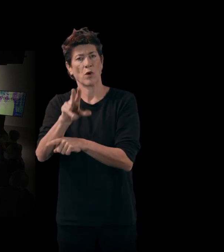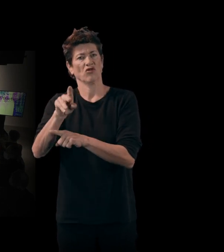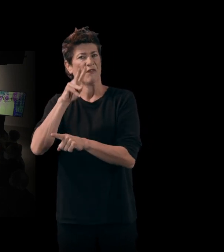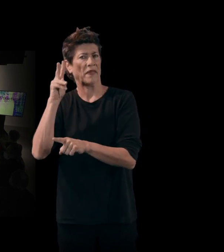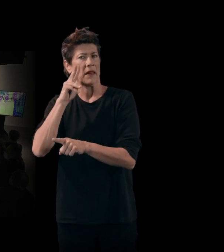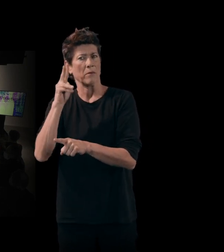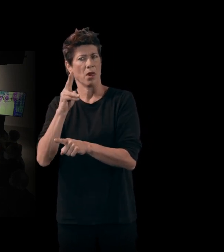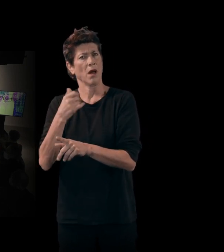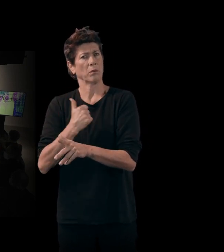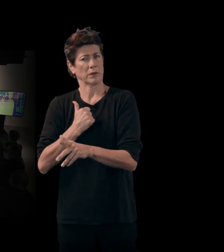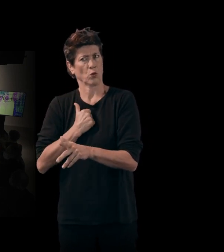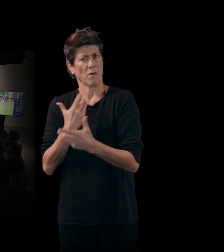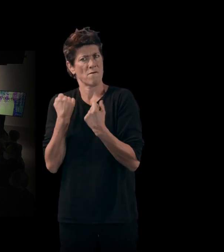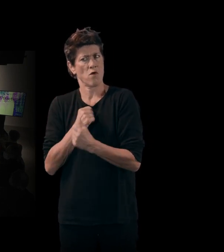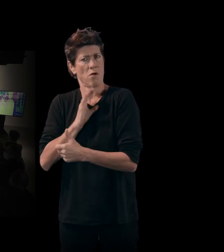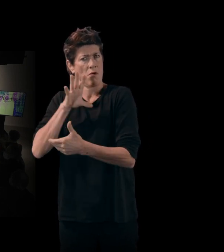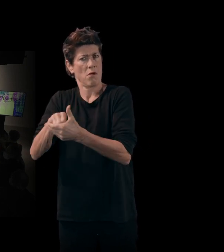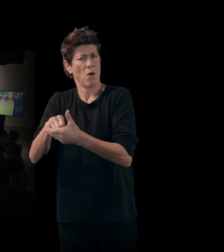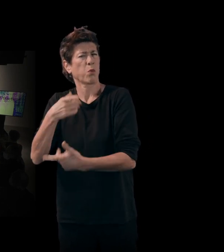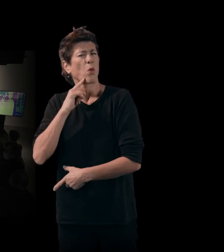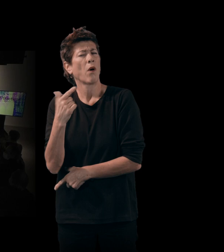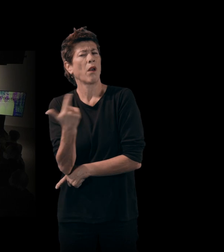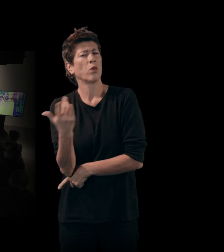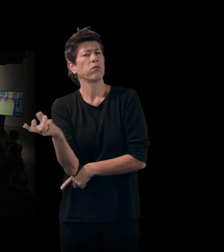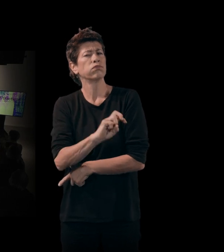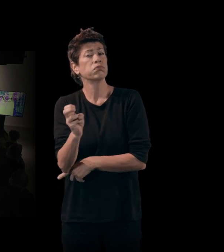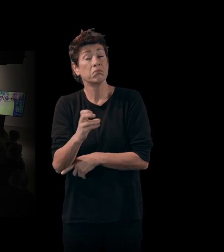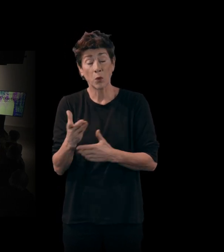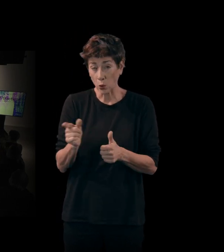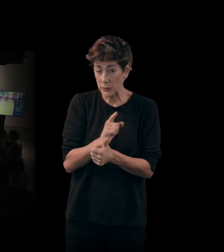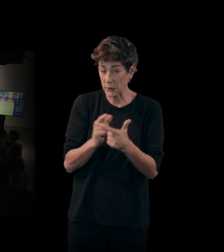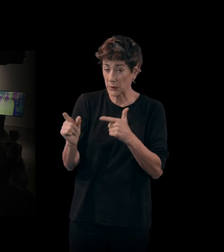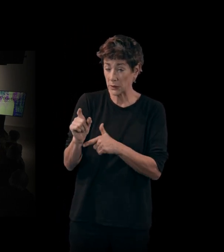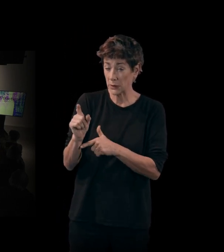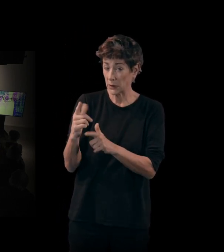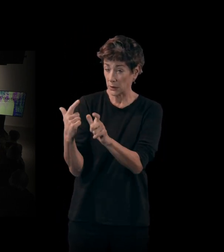Est-ce que vous en avez parlé avec votre éditeur ou est-ce que ça